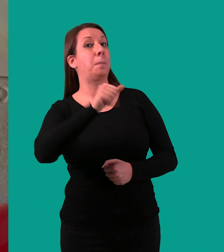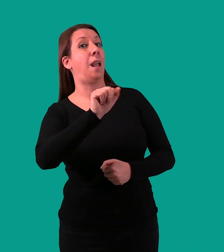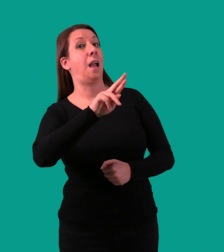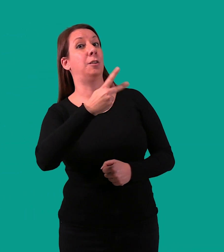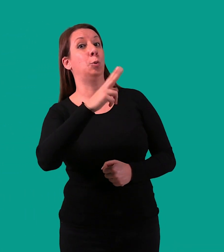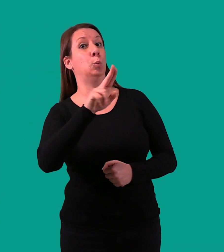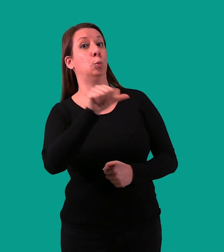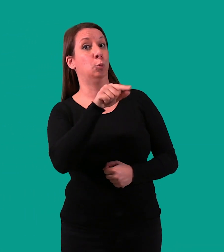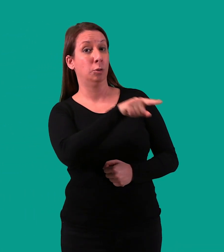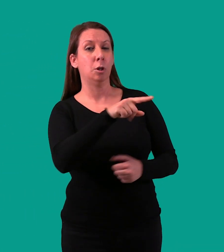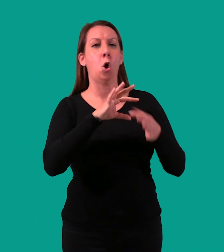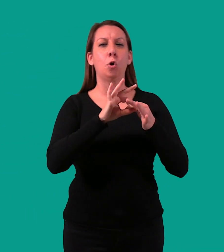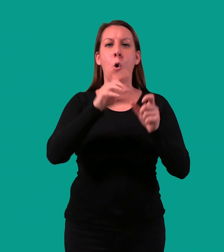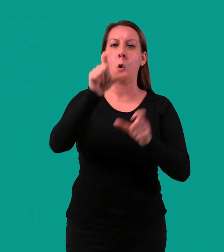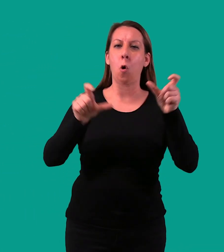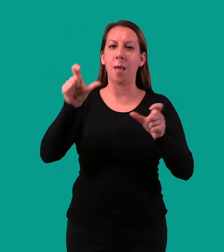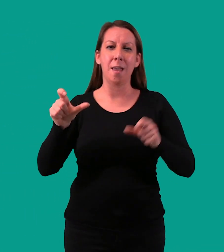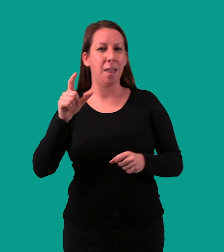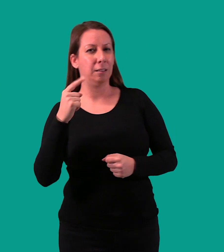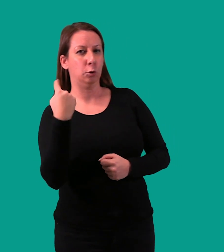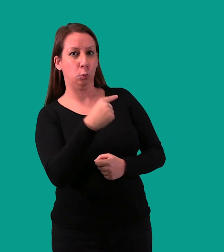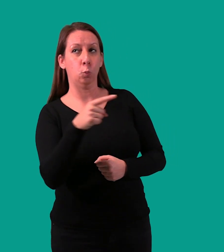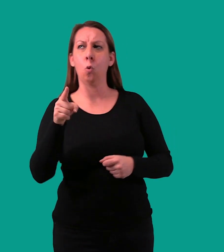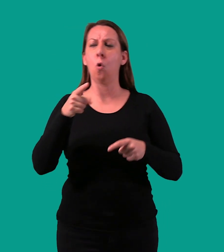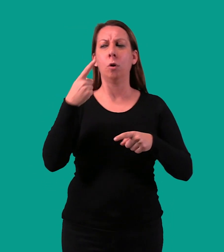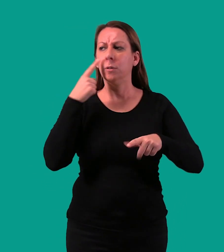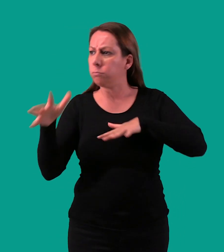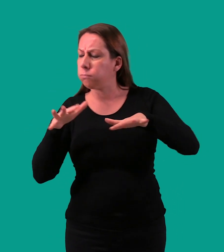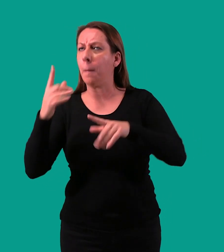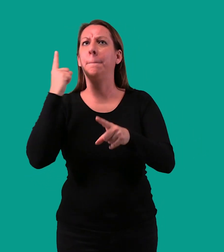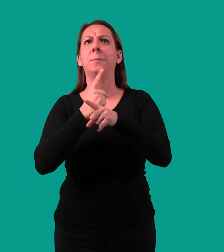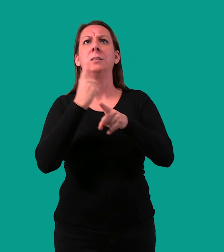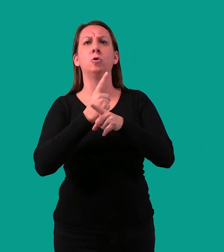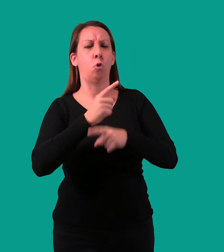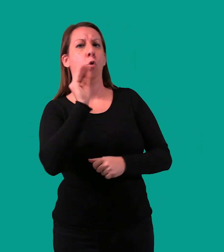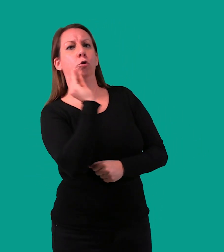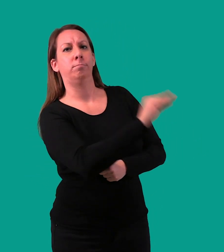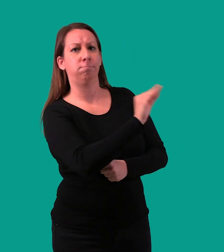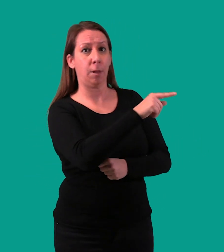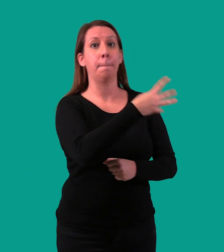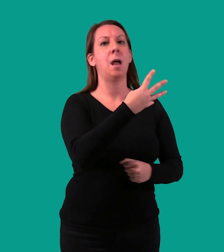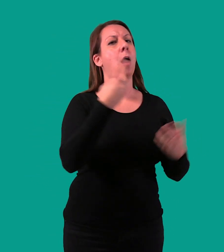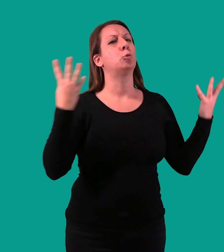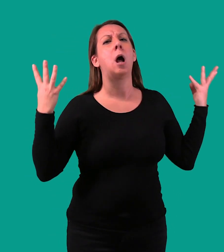I colleghi di Markus gli dicono di cosa hanno bisogno.